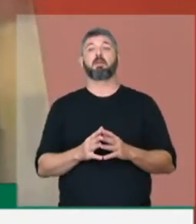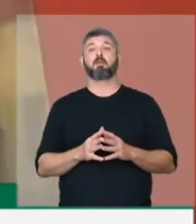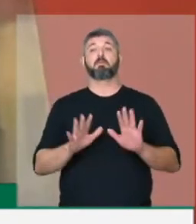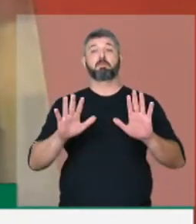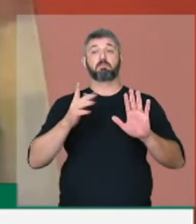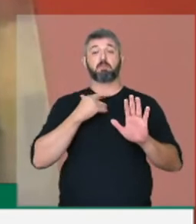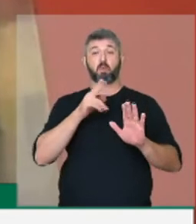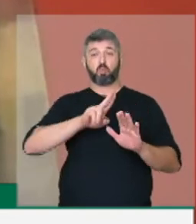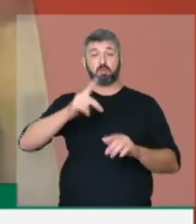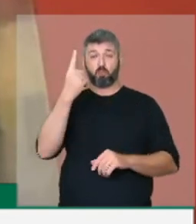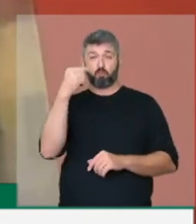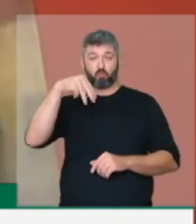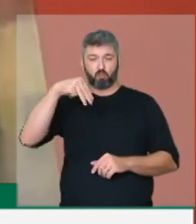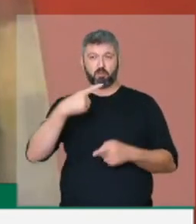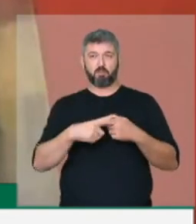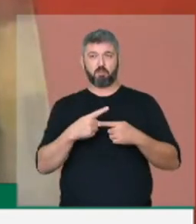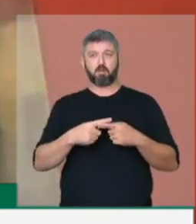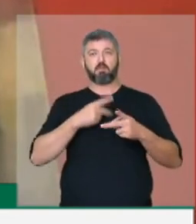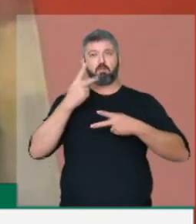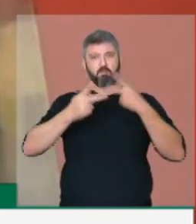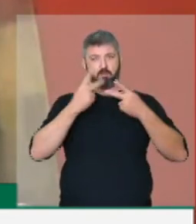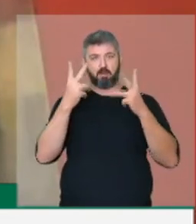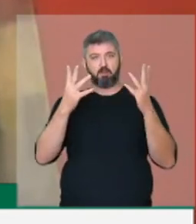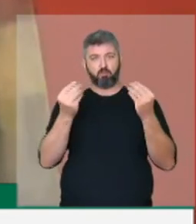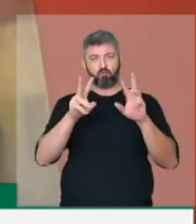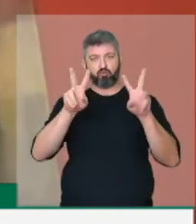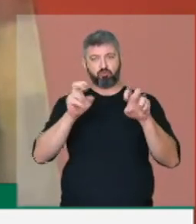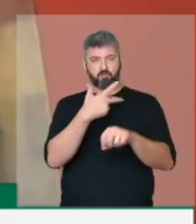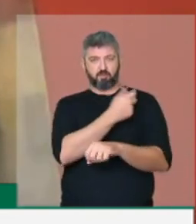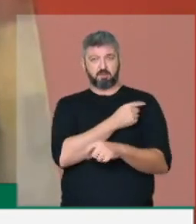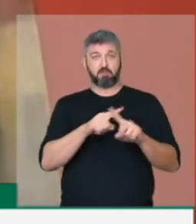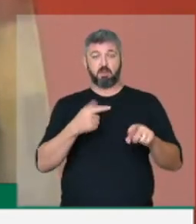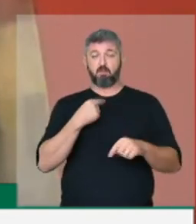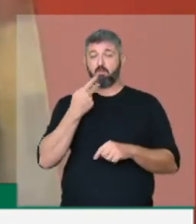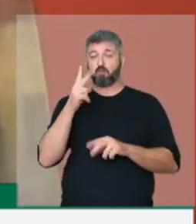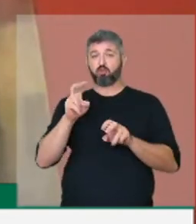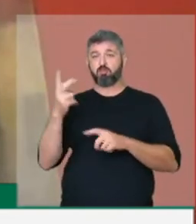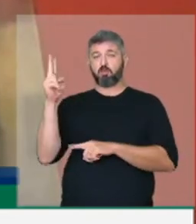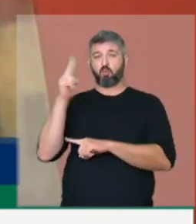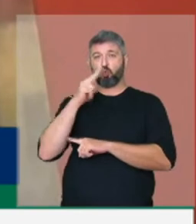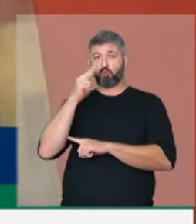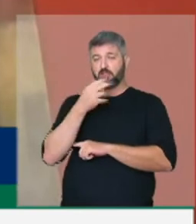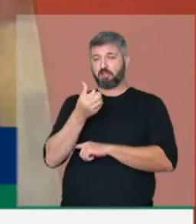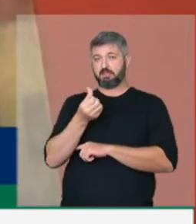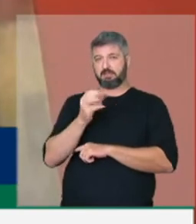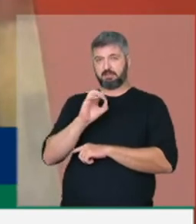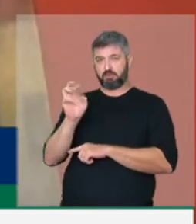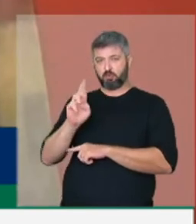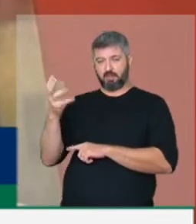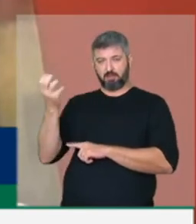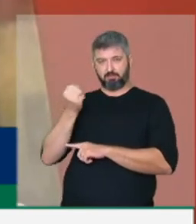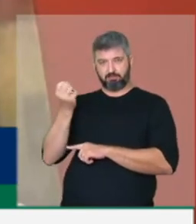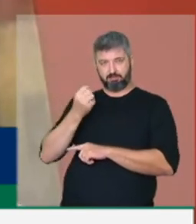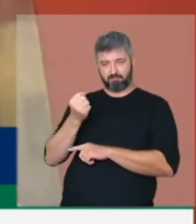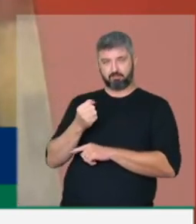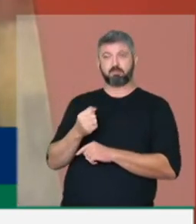NESTE MOMENTO. PRESIDENTE QUERO USAR ESTA MINUTO QUE TENHO FALADO MUITO DE VACINAS MAS QUERO FALAR DE AUXÍLIO EMERGENCIAL, DEPUTADO GUIMARÃ